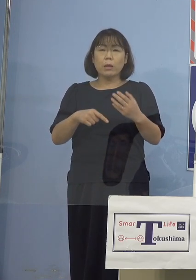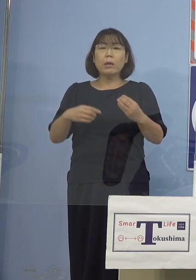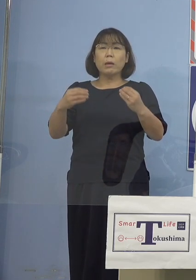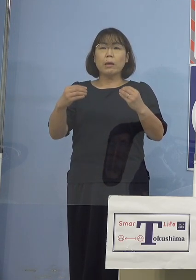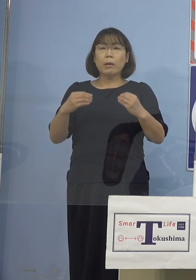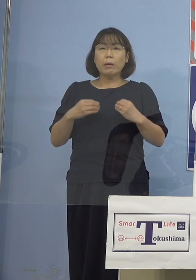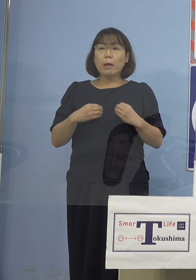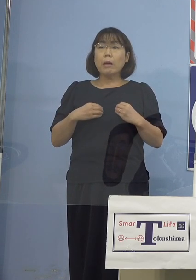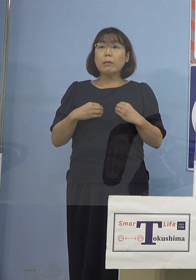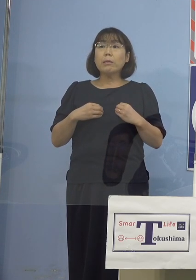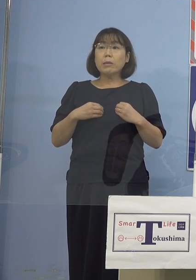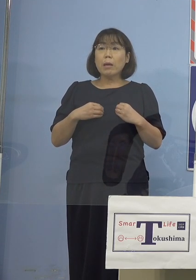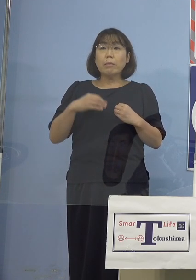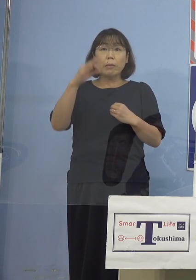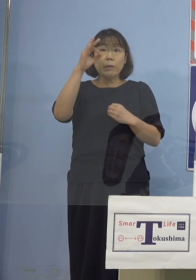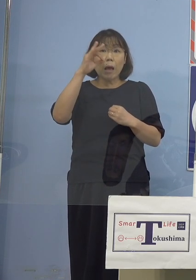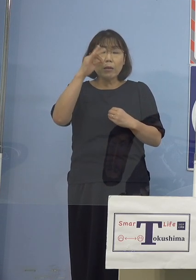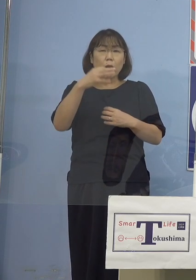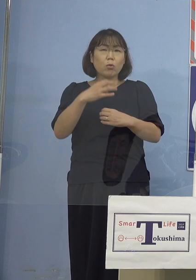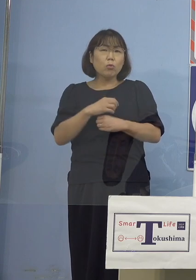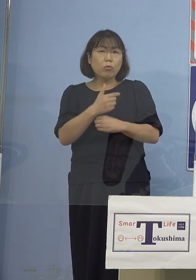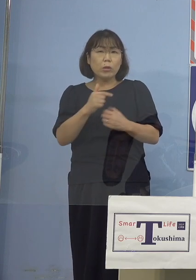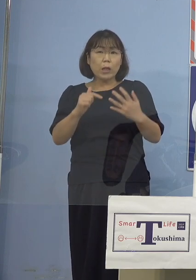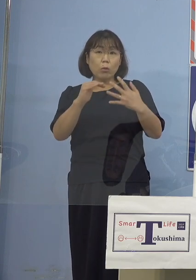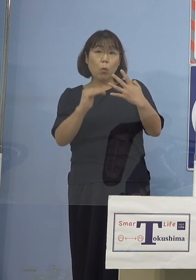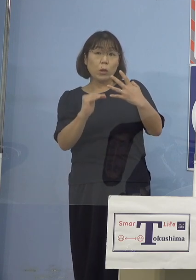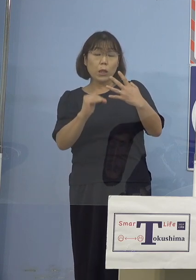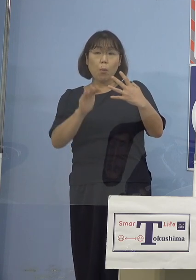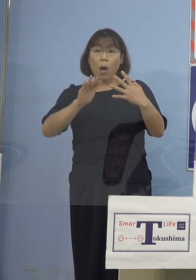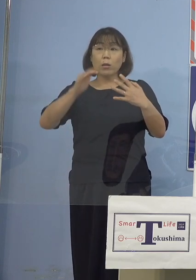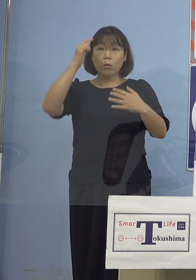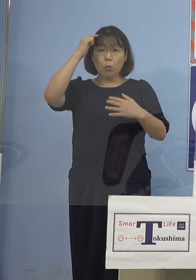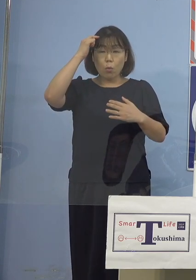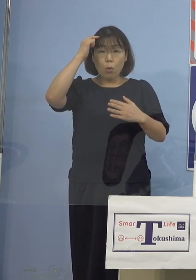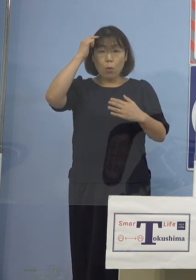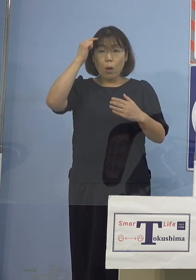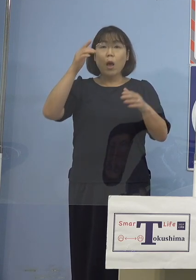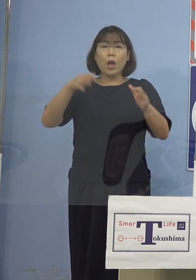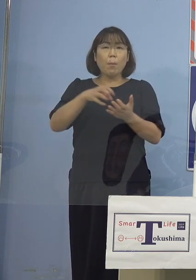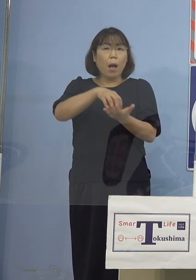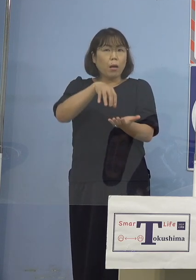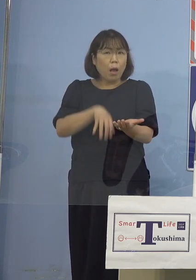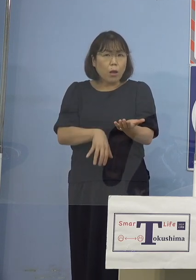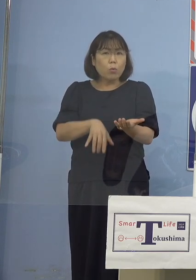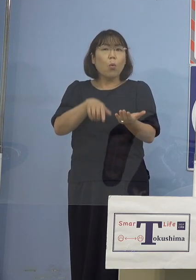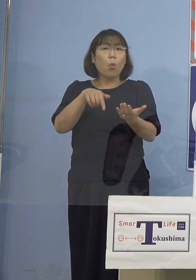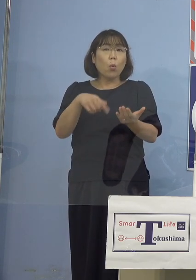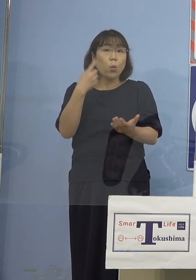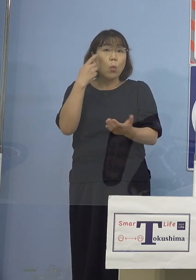一気に解除に持っていたことに対する ご見解を教えて下さい